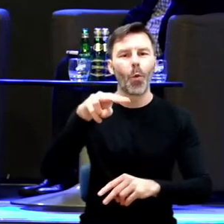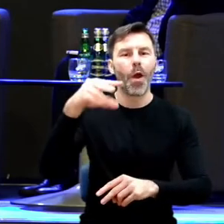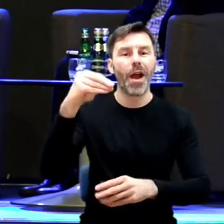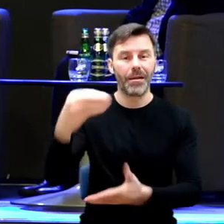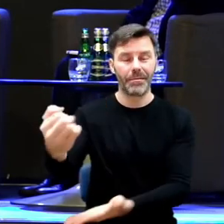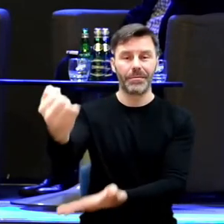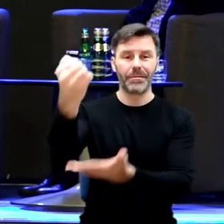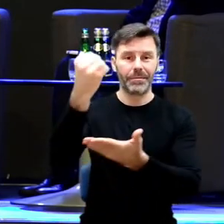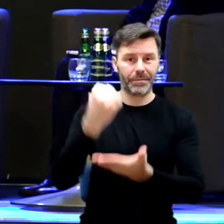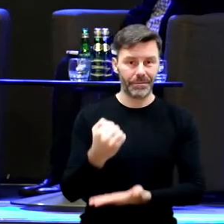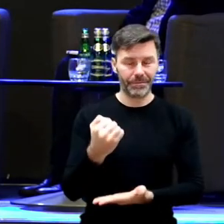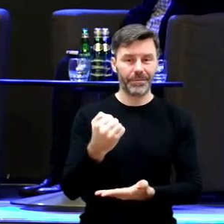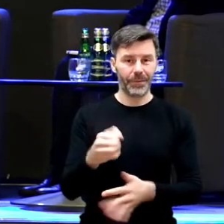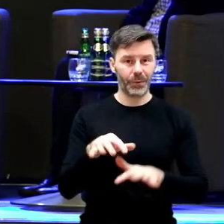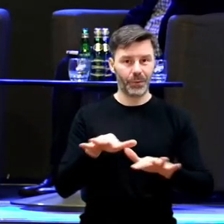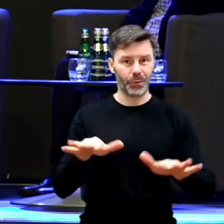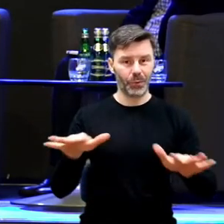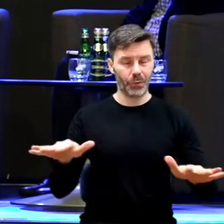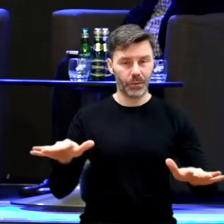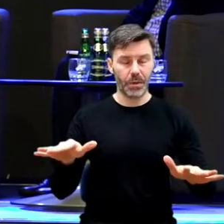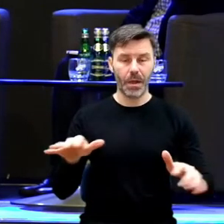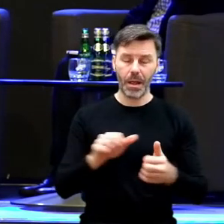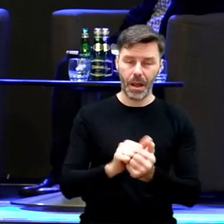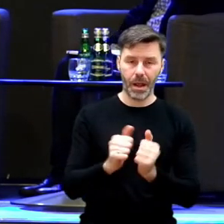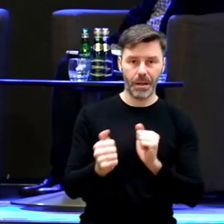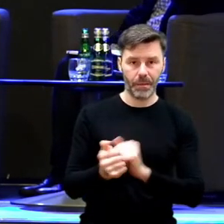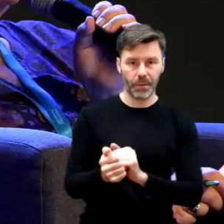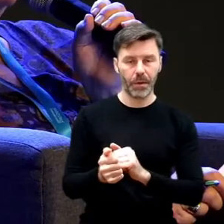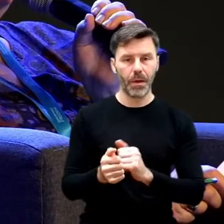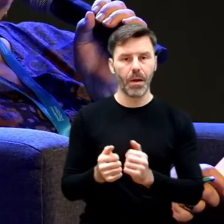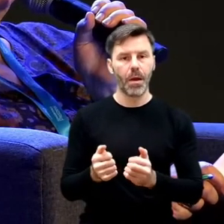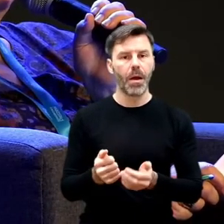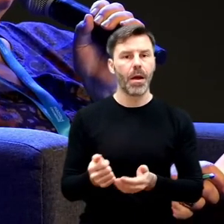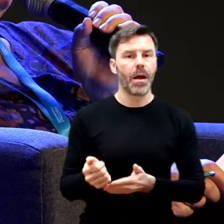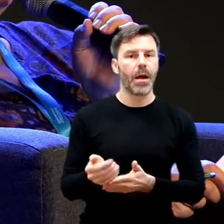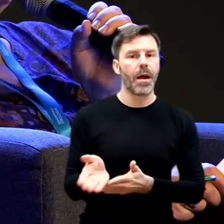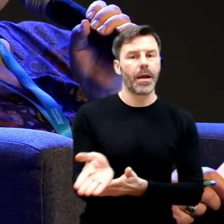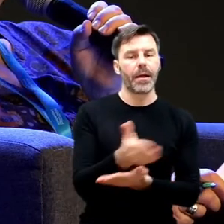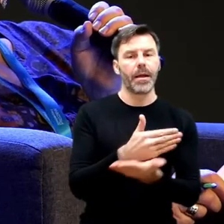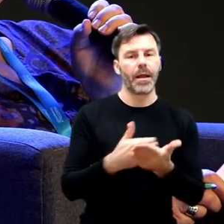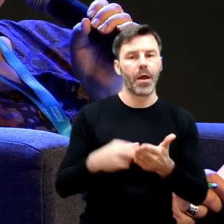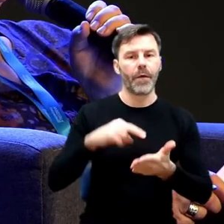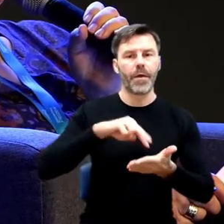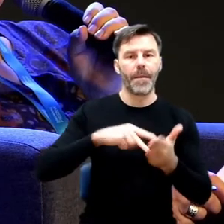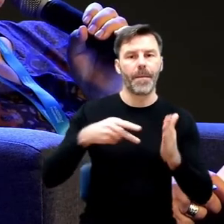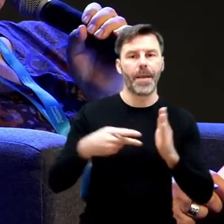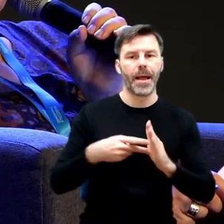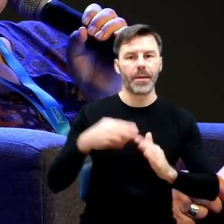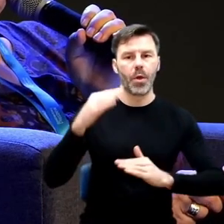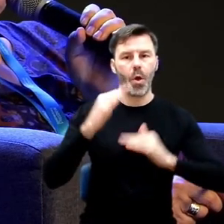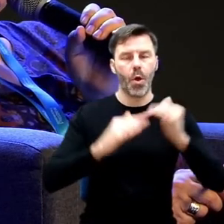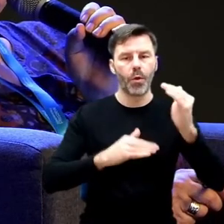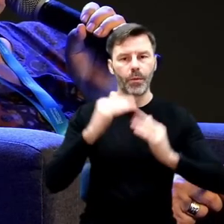szczególnie w perspektywie Krajowego Planu Odbudowy i Wzrostu Odporności na zieloną transformację